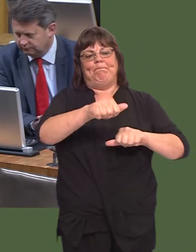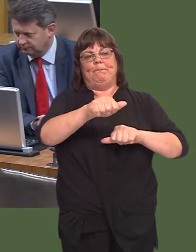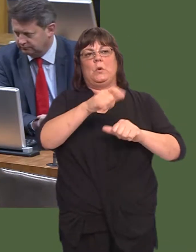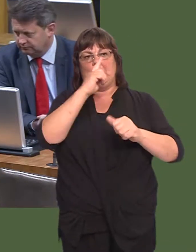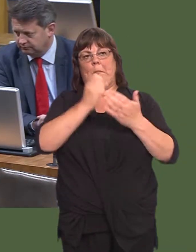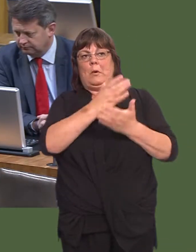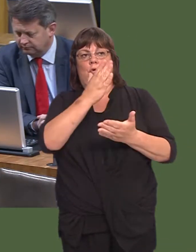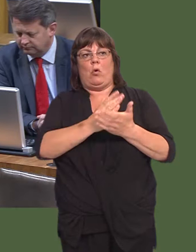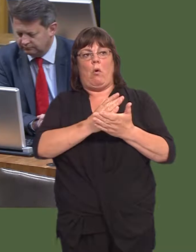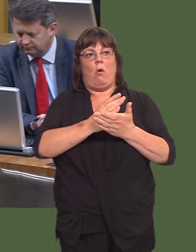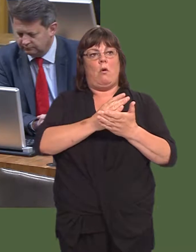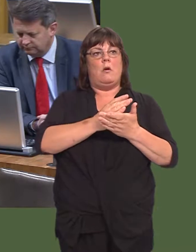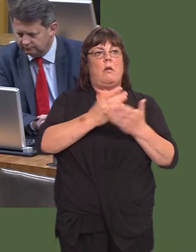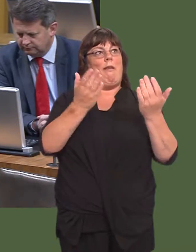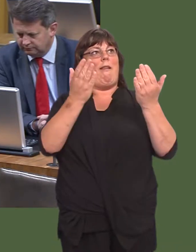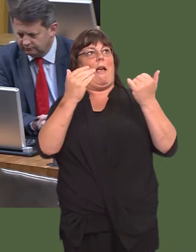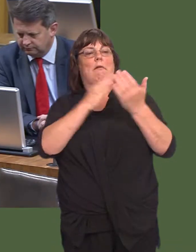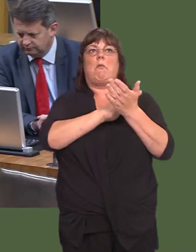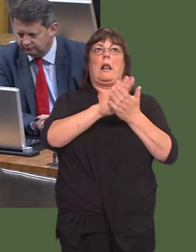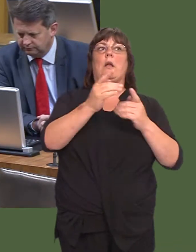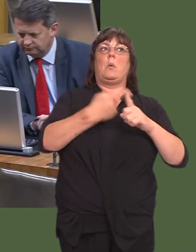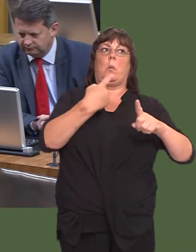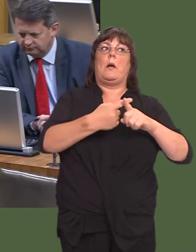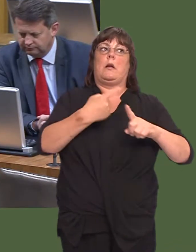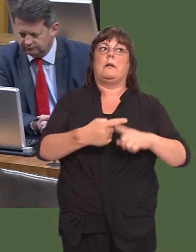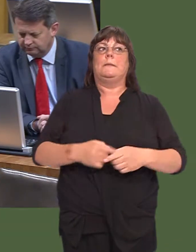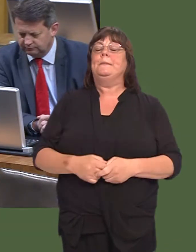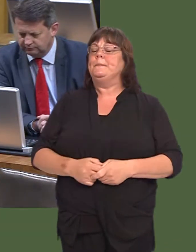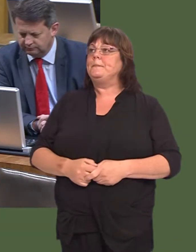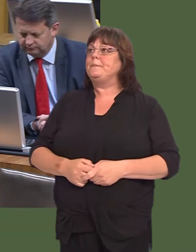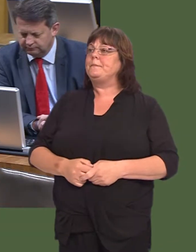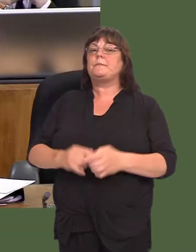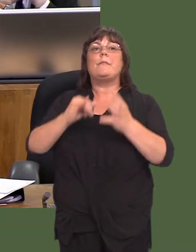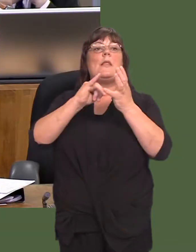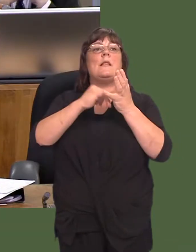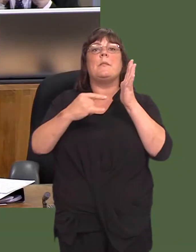to ensure the effective implementation of such zones.